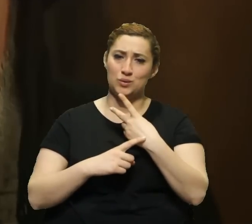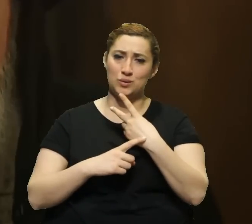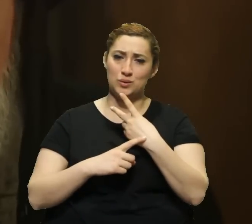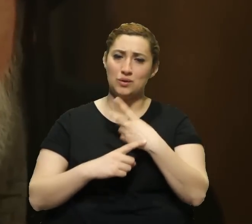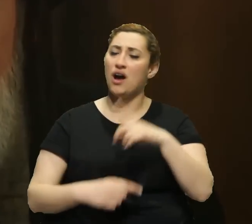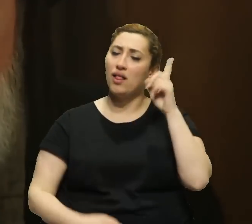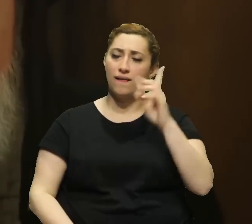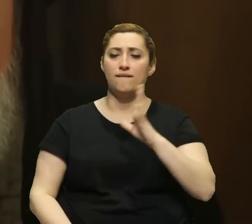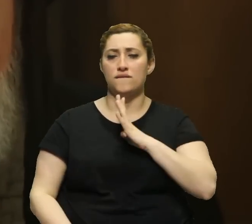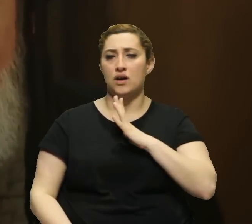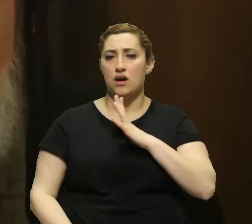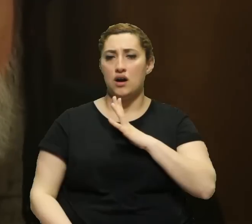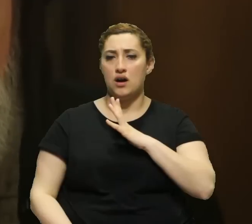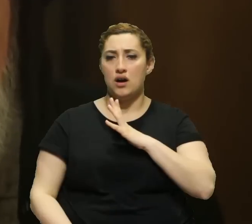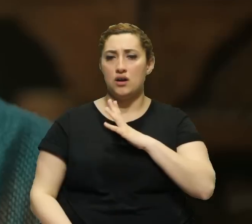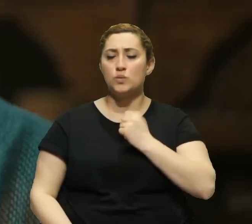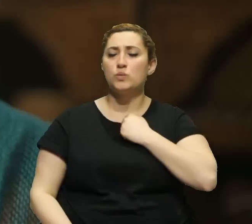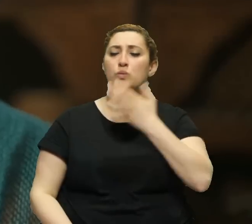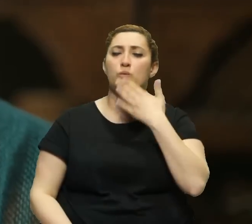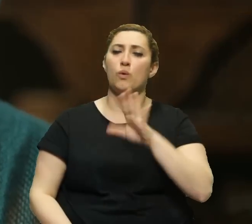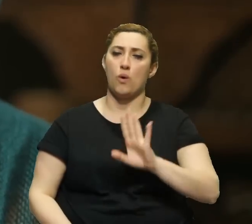Allah var, gam yok.